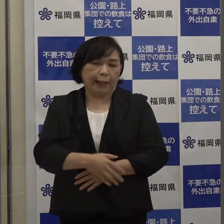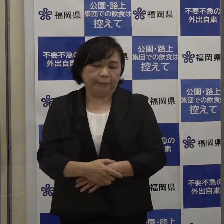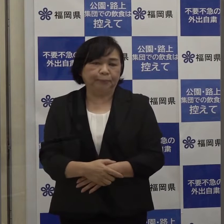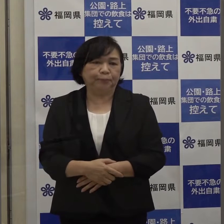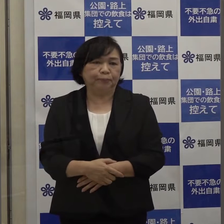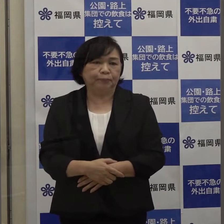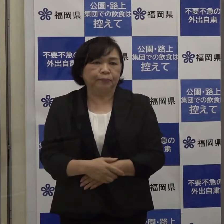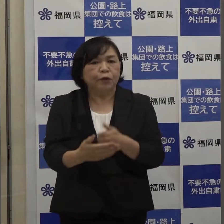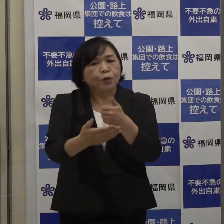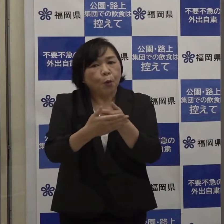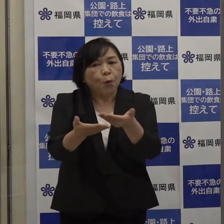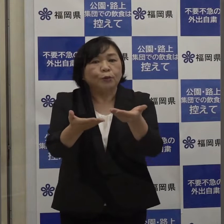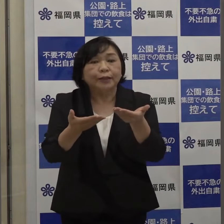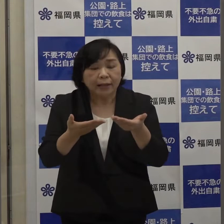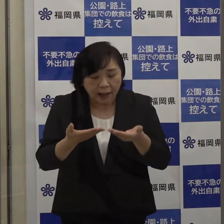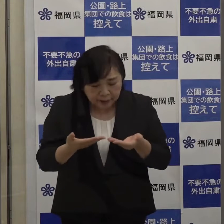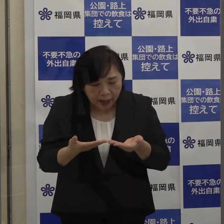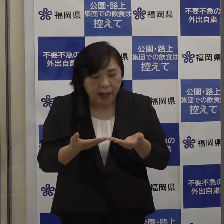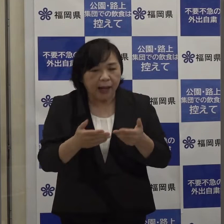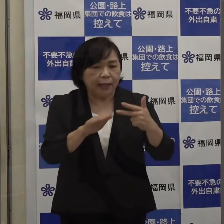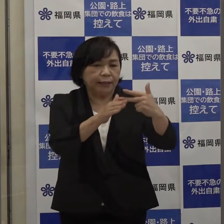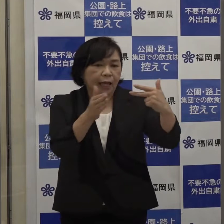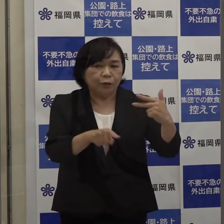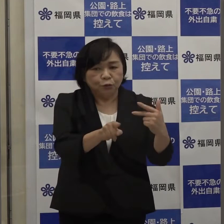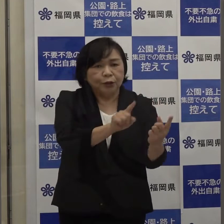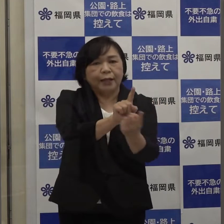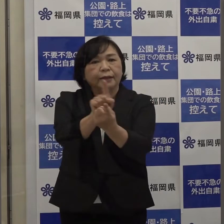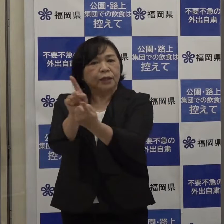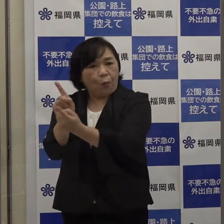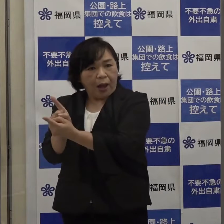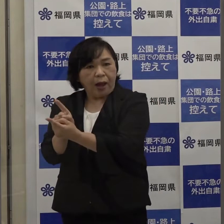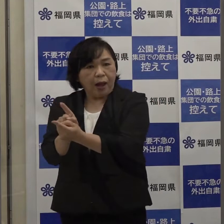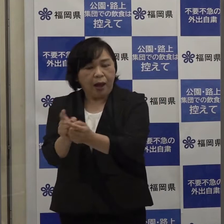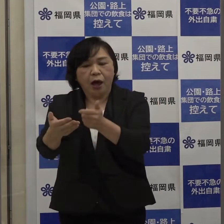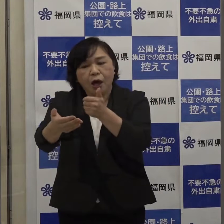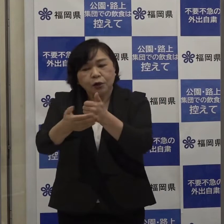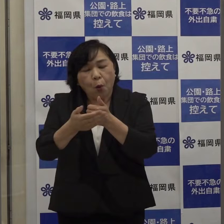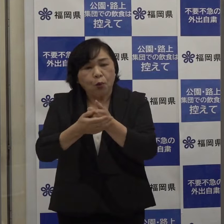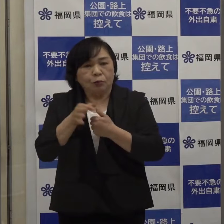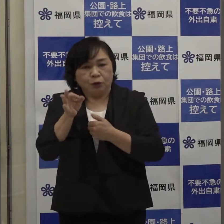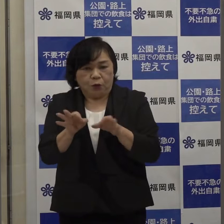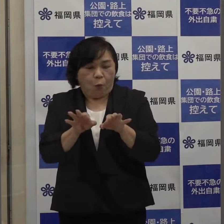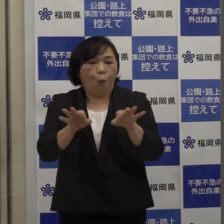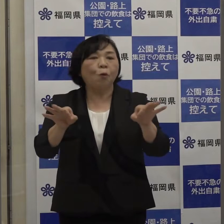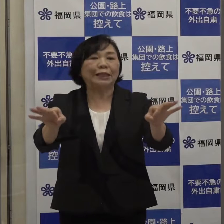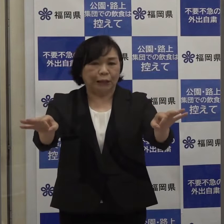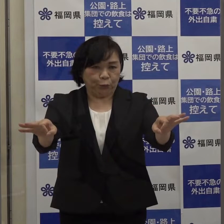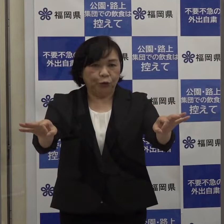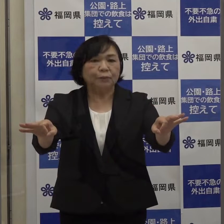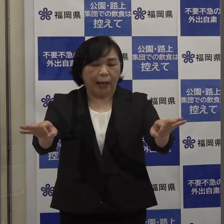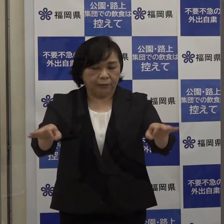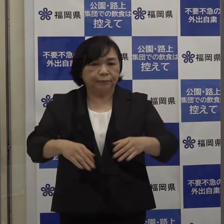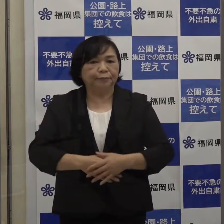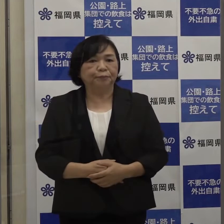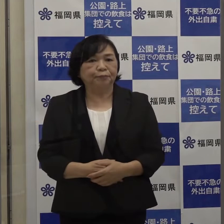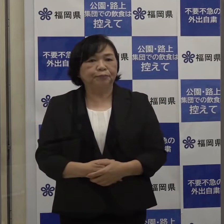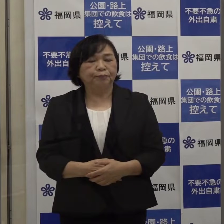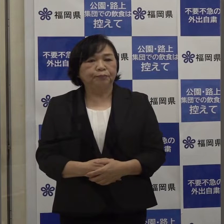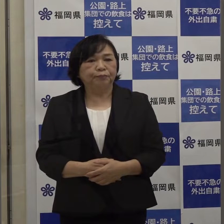ご協力をいただきました施設に対しては 協力金を支給させていただきます